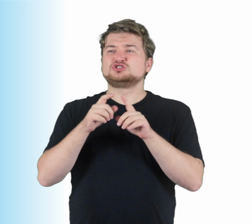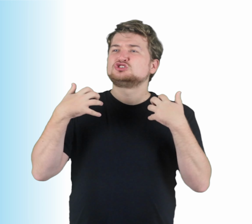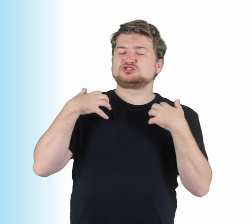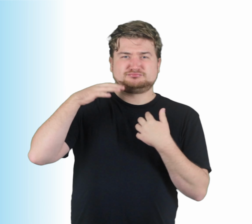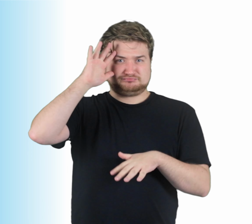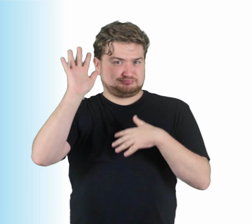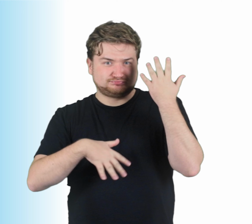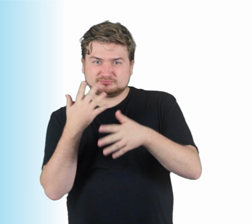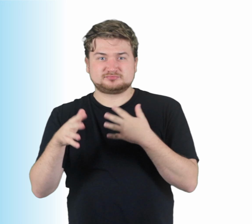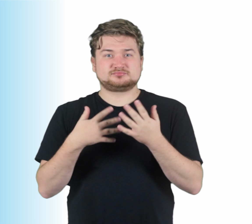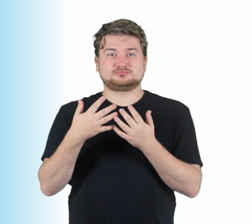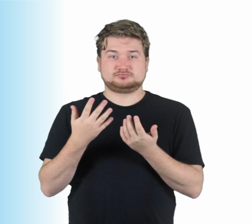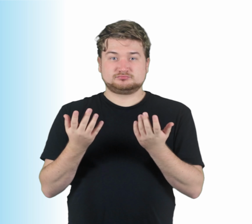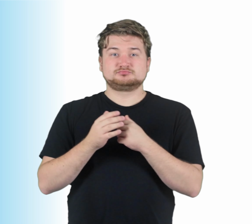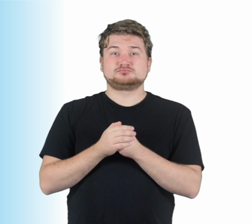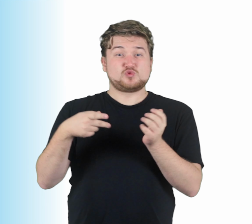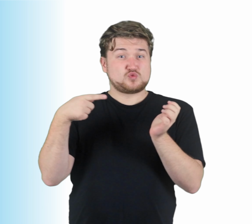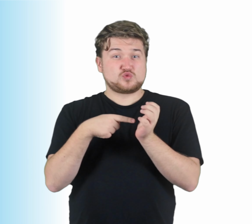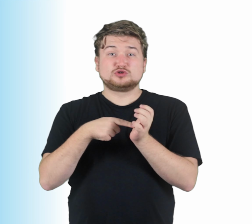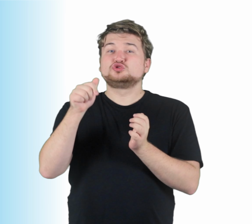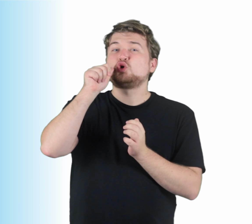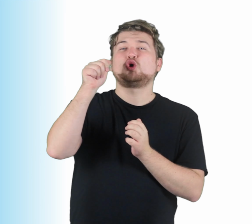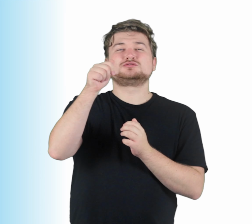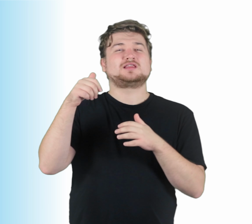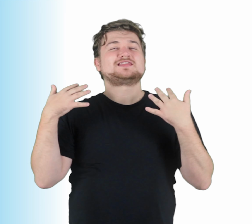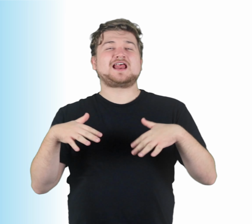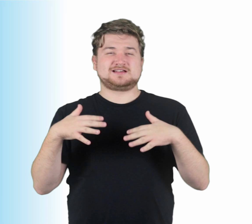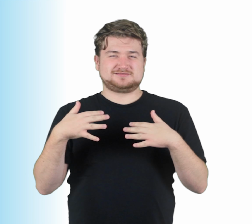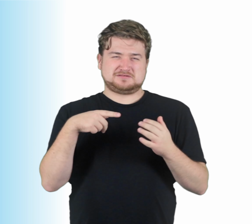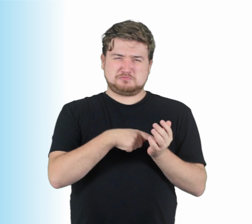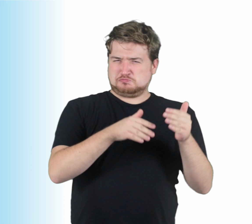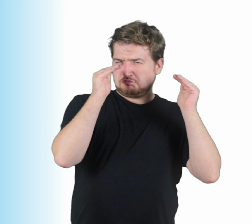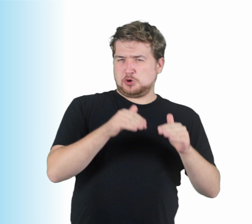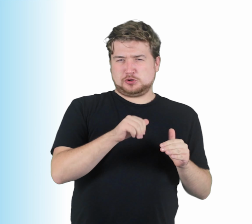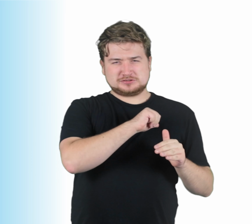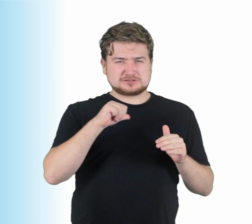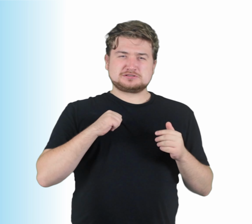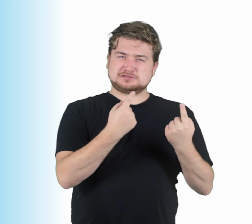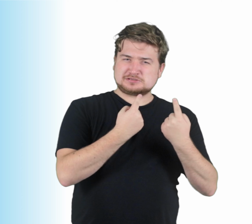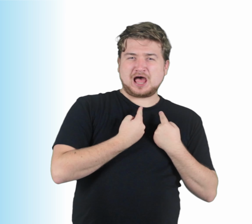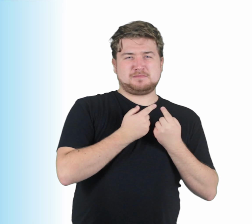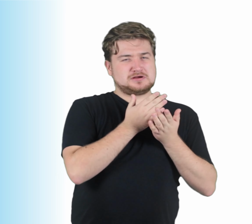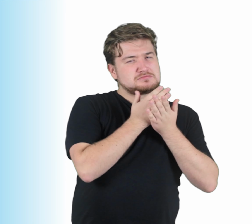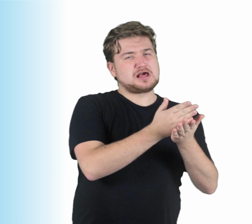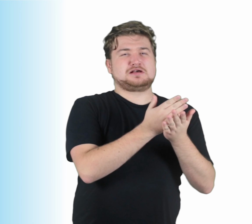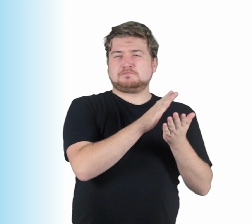i wywraca życie “do góry nogami”. Tak jak z codziennym stresem można sobie radzić samodzielnie,